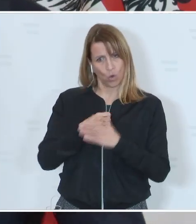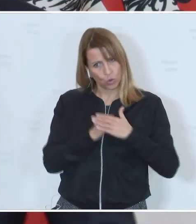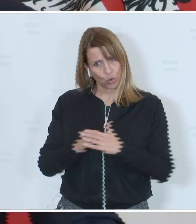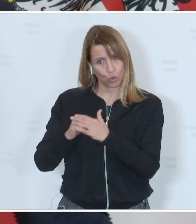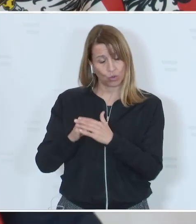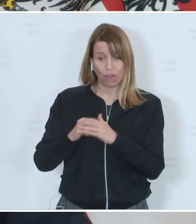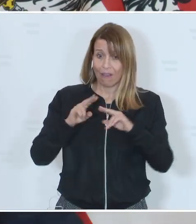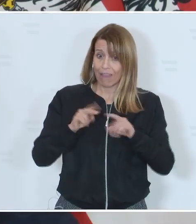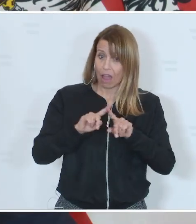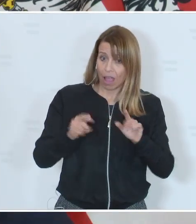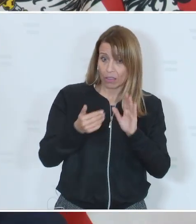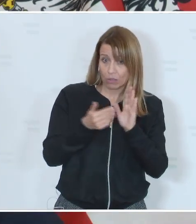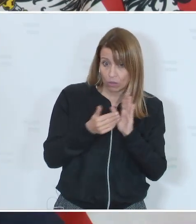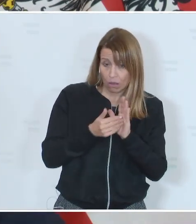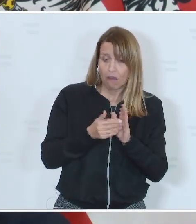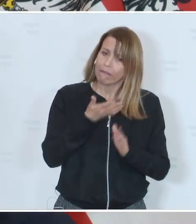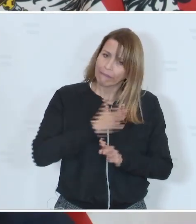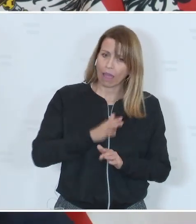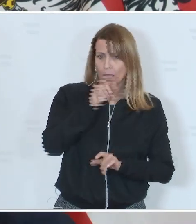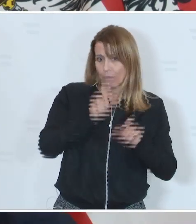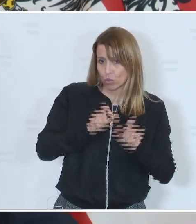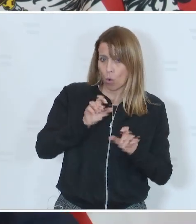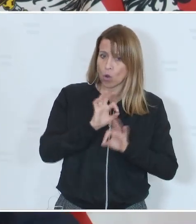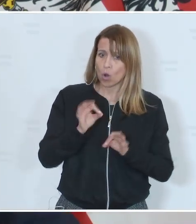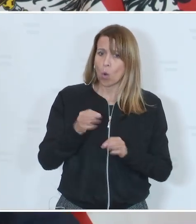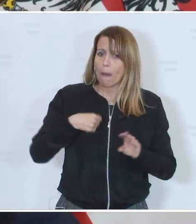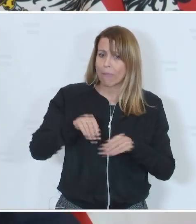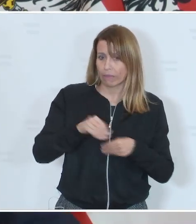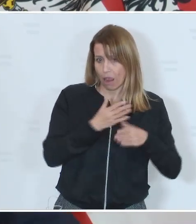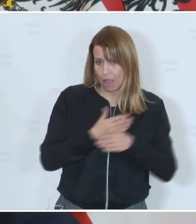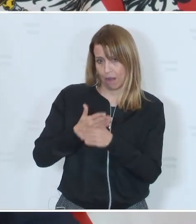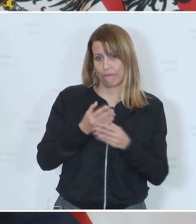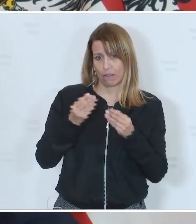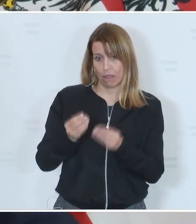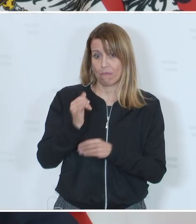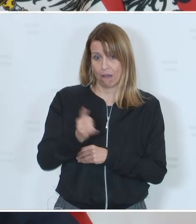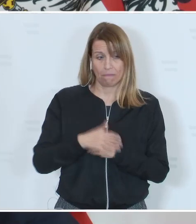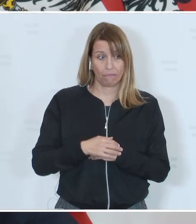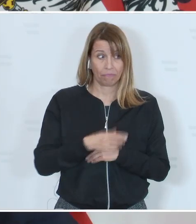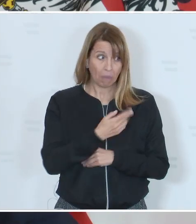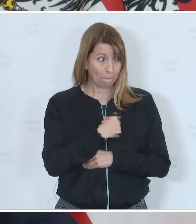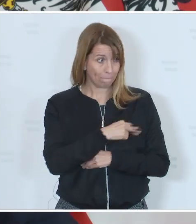auch personell, materiell, Hilfe zu leisten. Malta ist tatsächlich eben auch ein neutrales